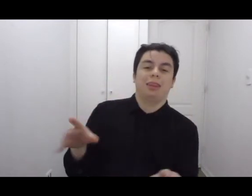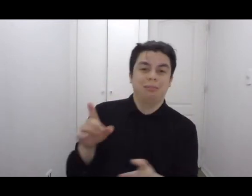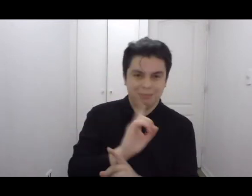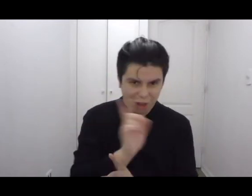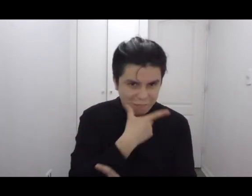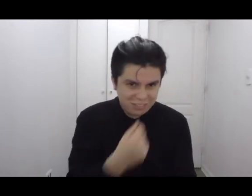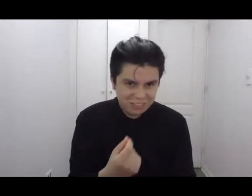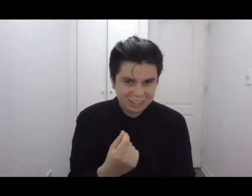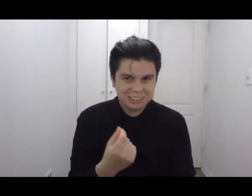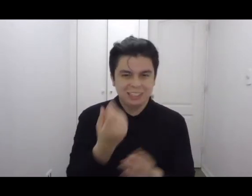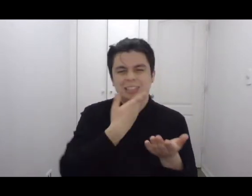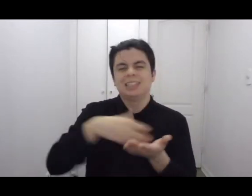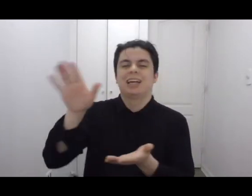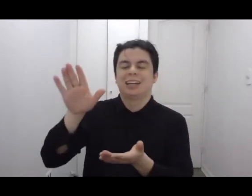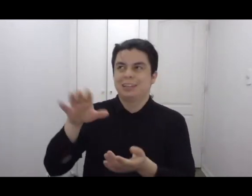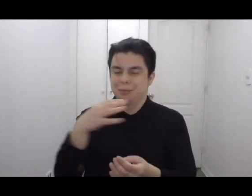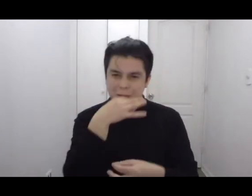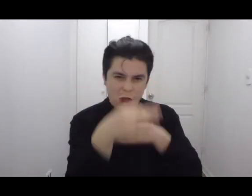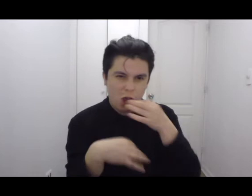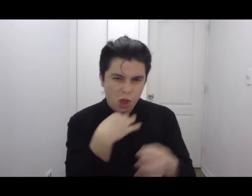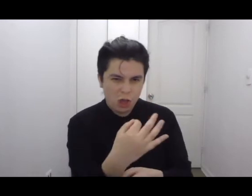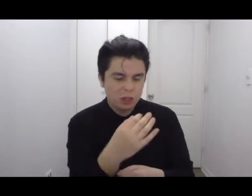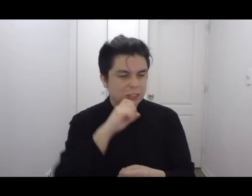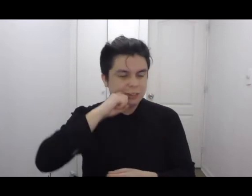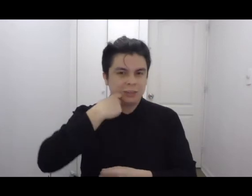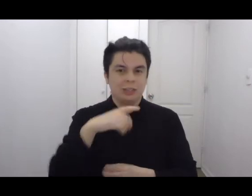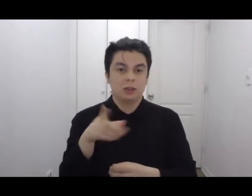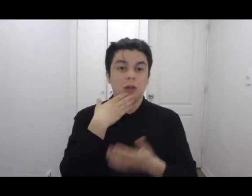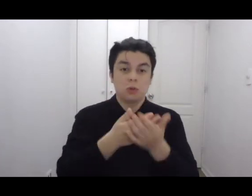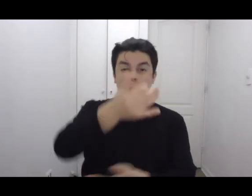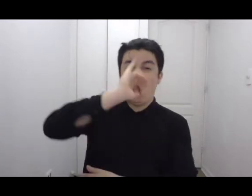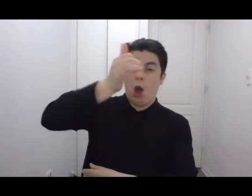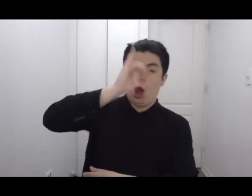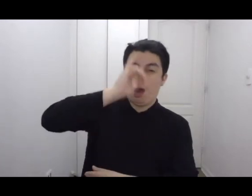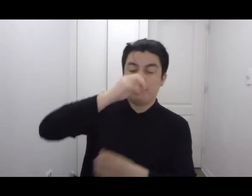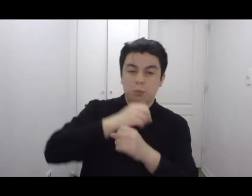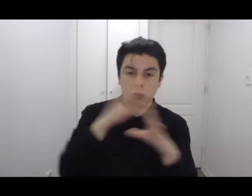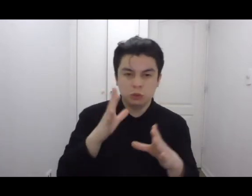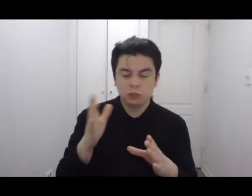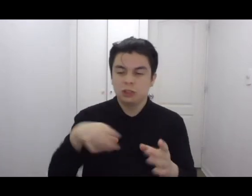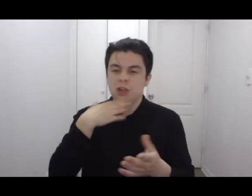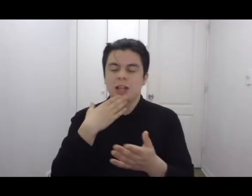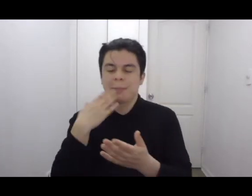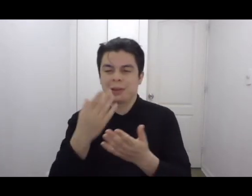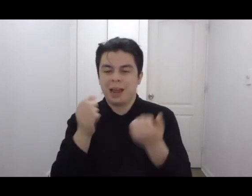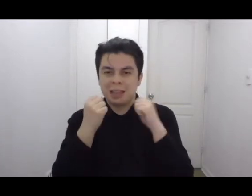el estrés no conduce a nada bueno, saca el exceso de copete y el estrés